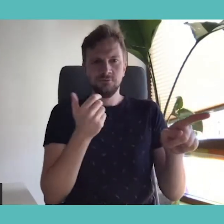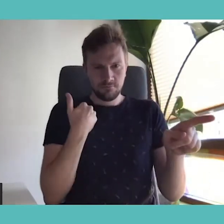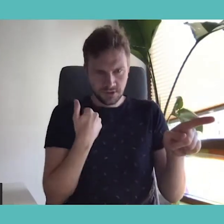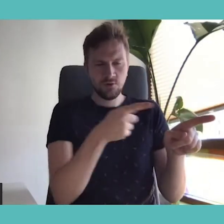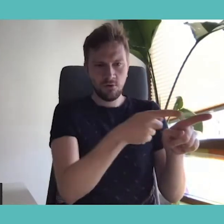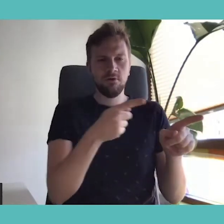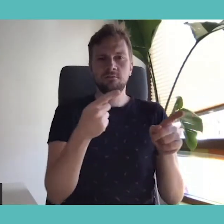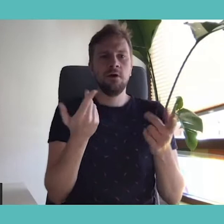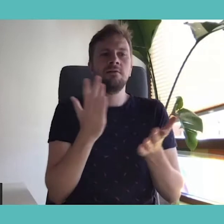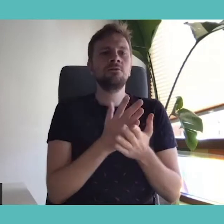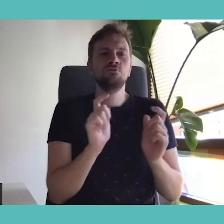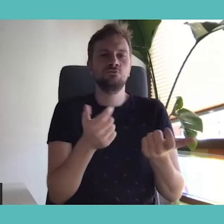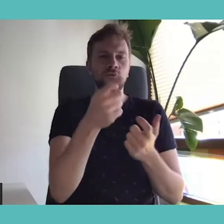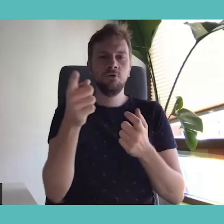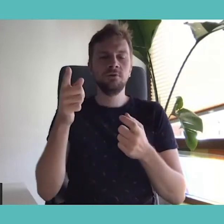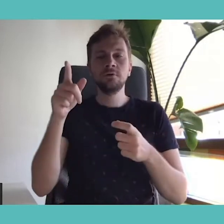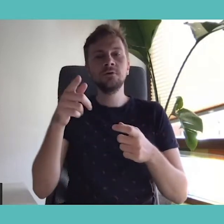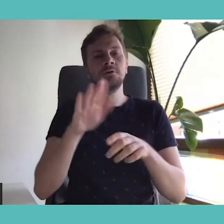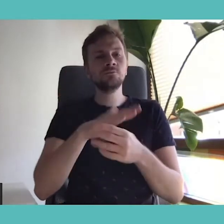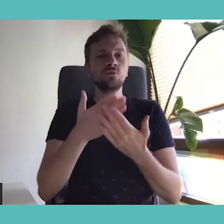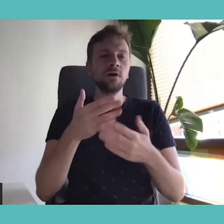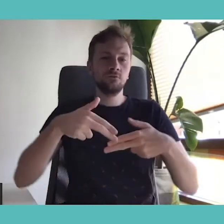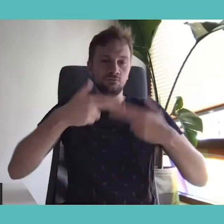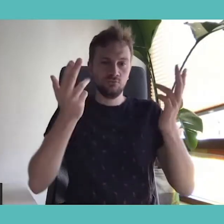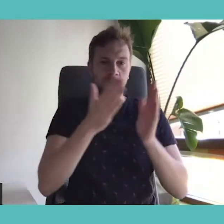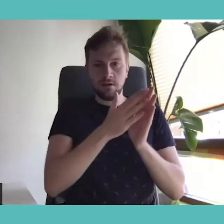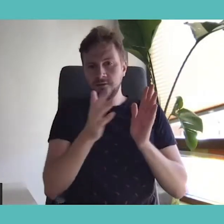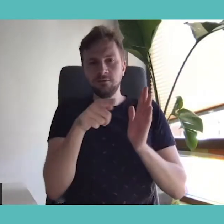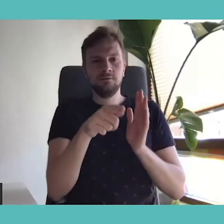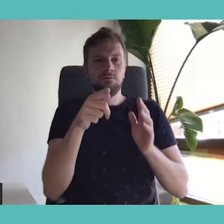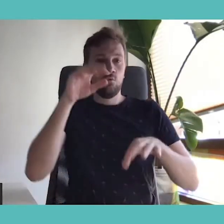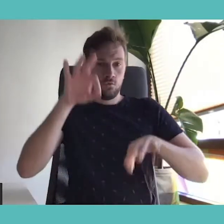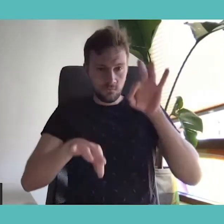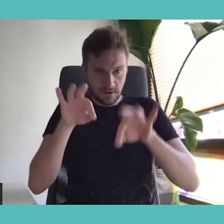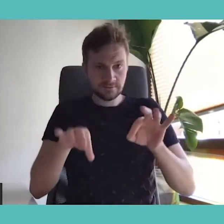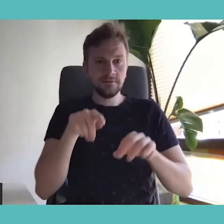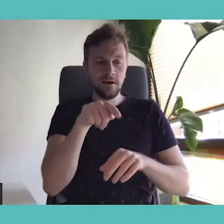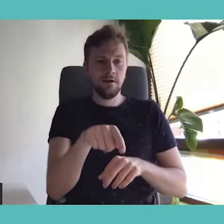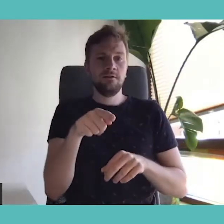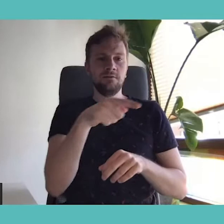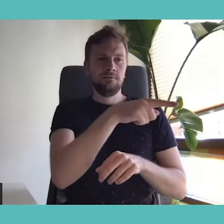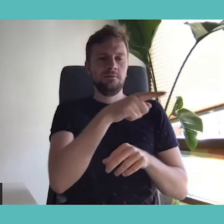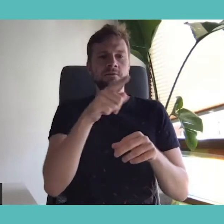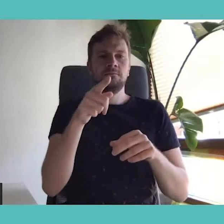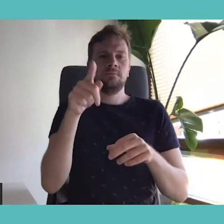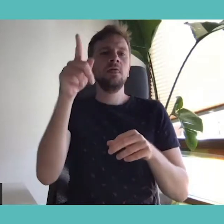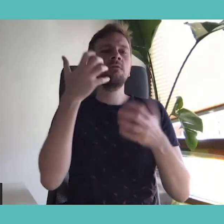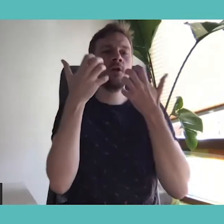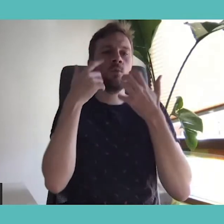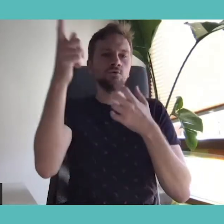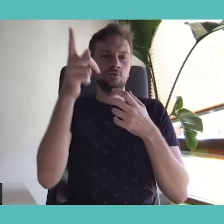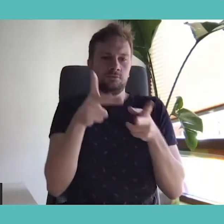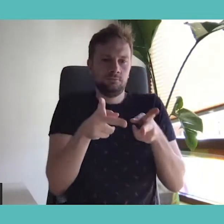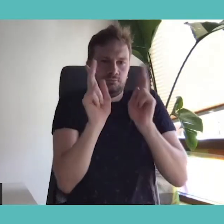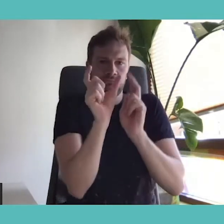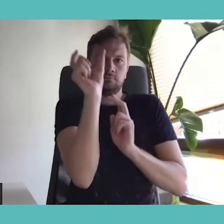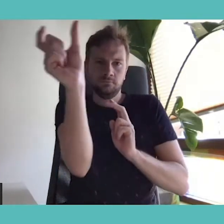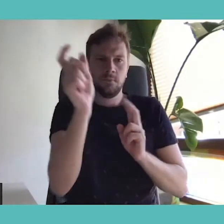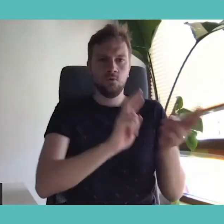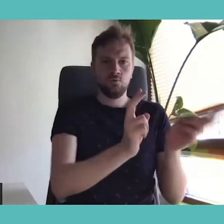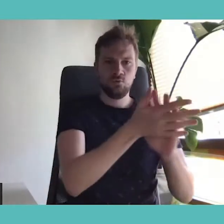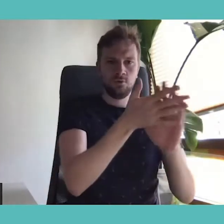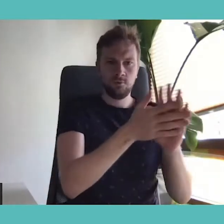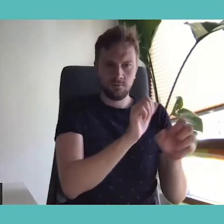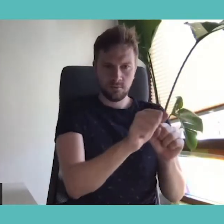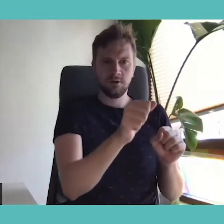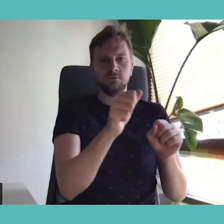Przekazywano tam tylko fragment wiadomości z całego dnia na przykład tłumaczono tylko część konferencji.